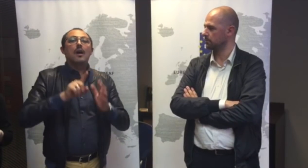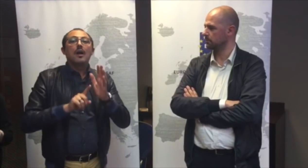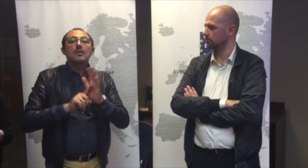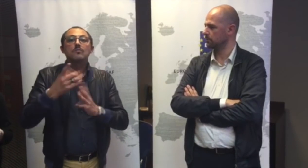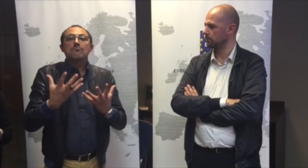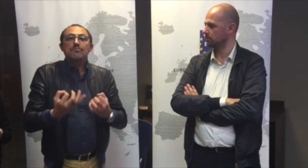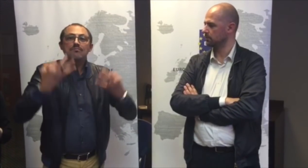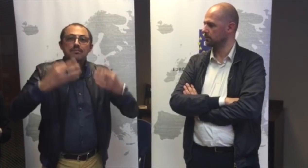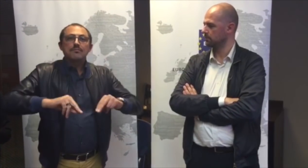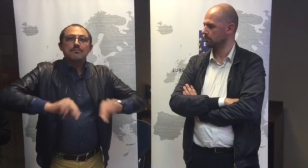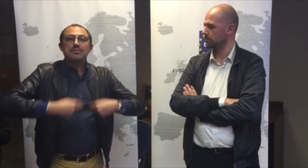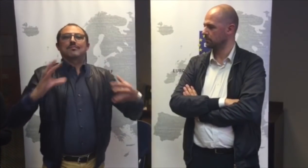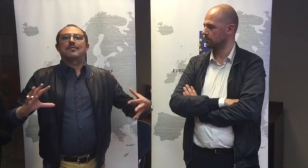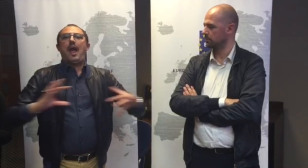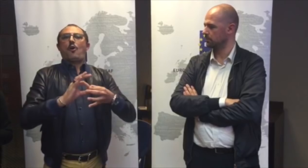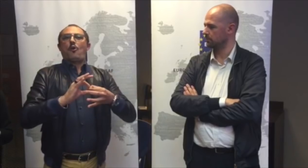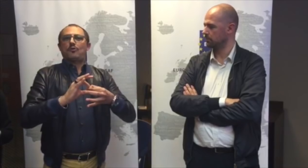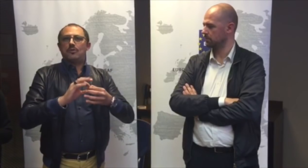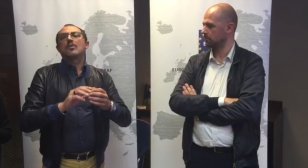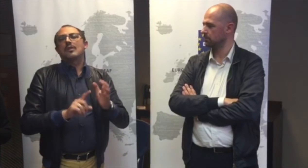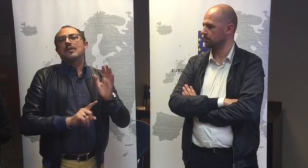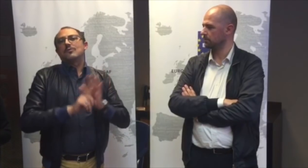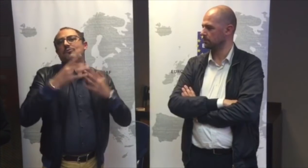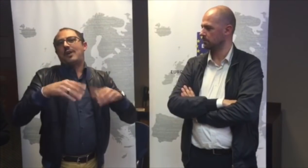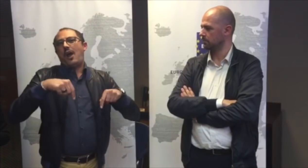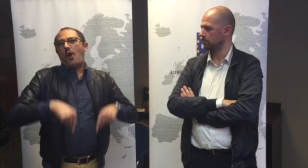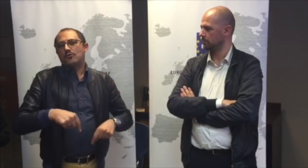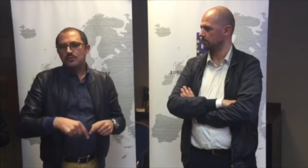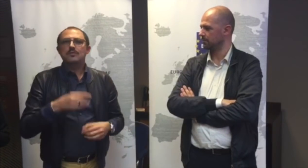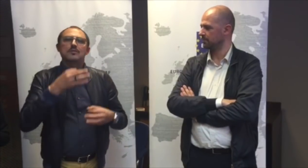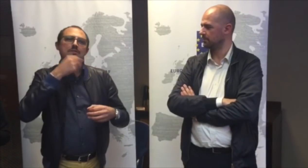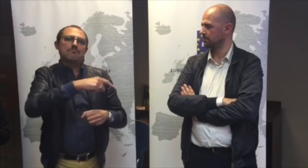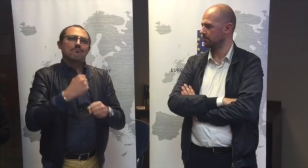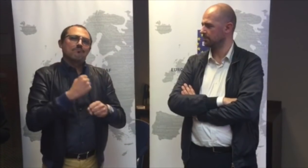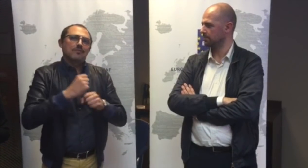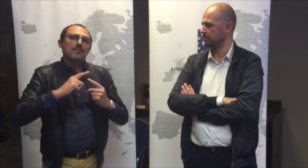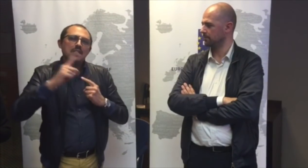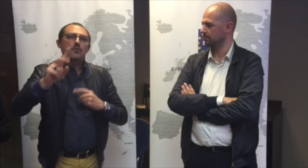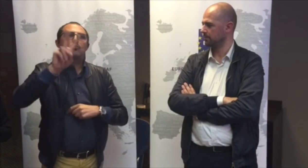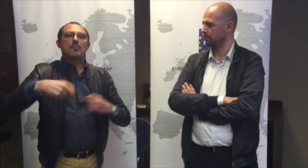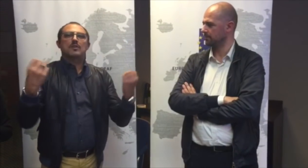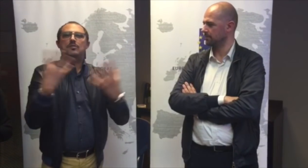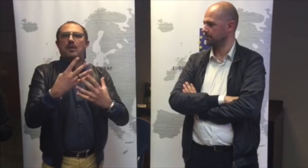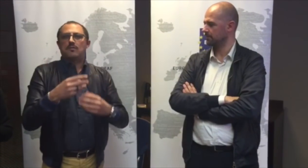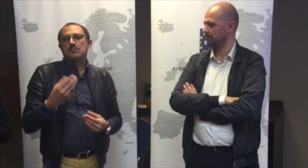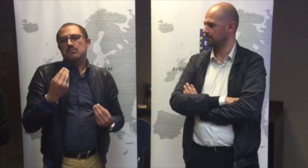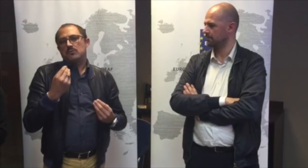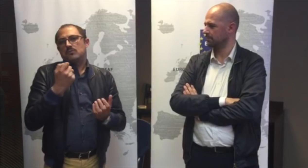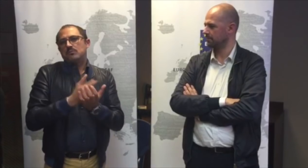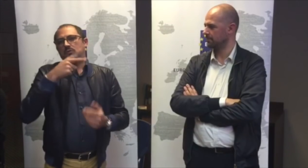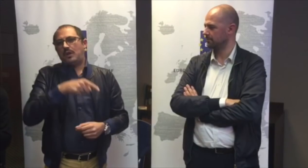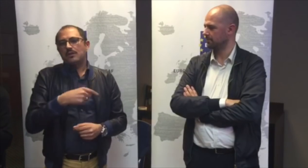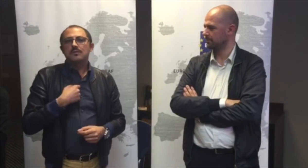di fatto hanno firmato l'accordo proprio oggi, significa che c'e da lavorare fino al 2019, questo è molto importante.